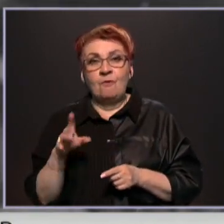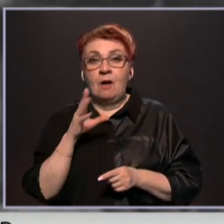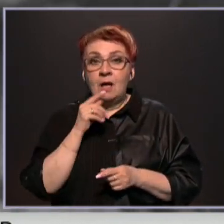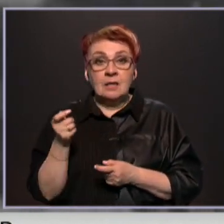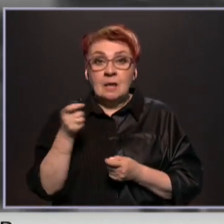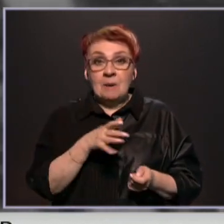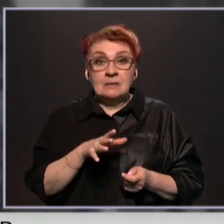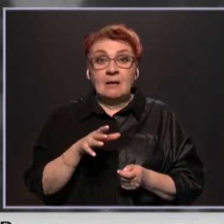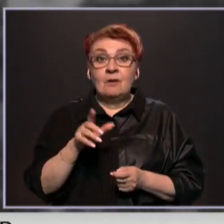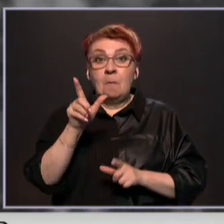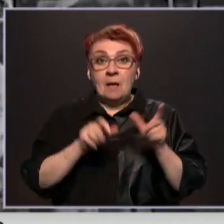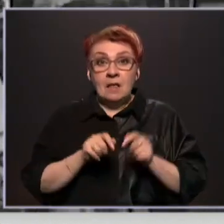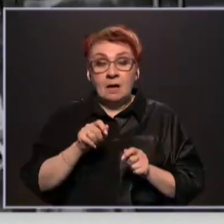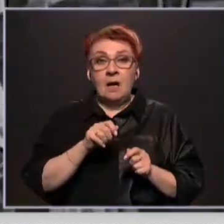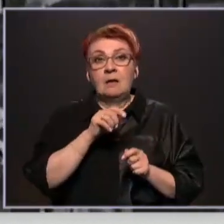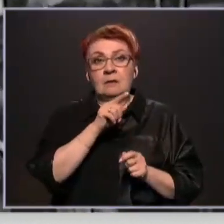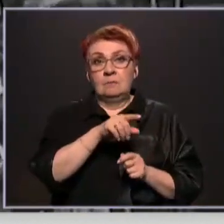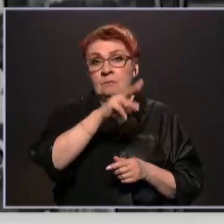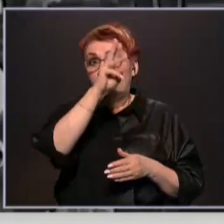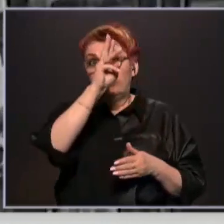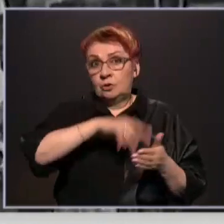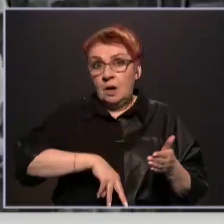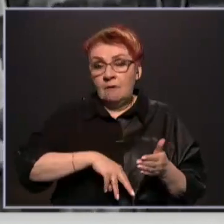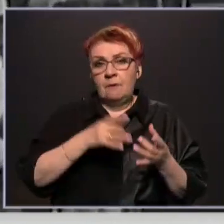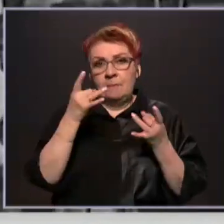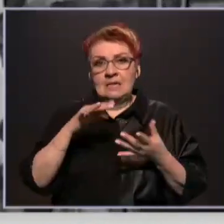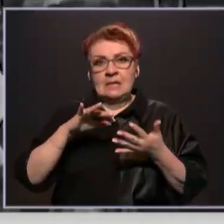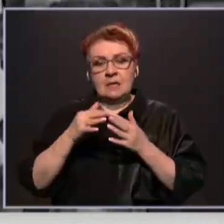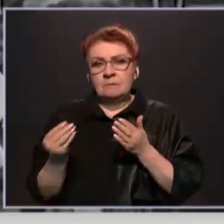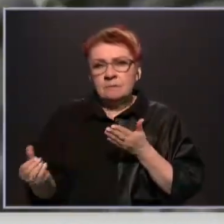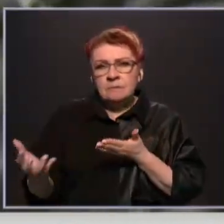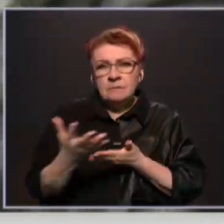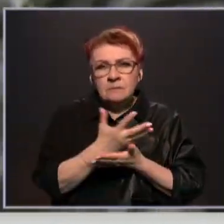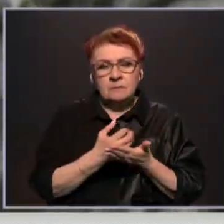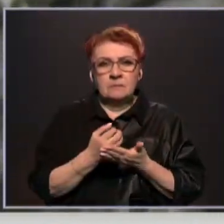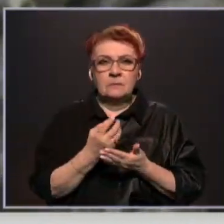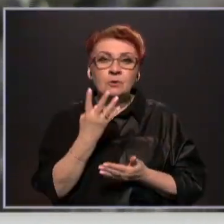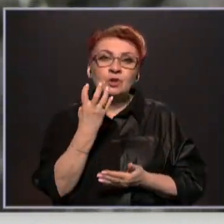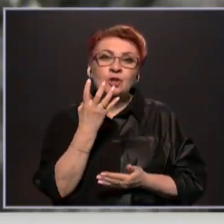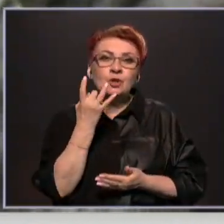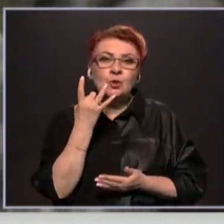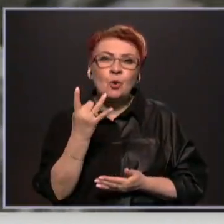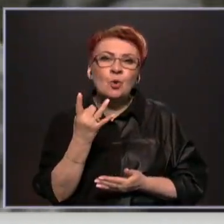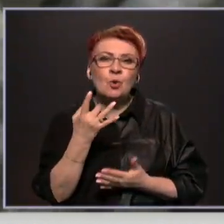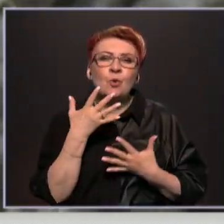власти ему выписали очень крупный штраф простые крестьяне насобирали целых 400 рублей баснословную